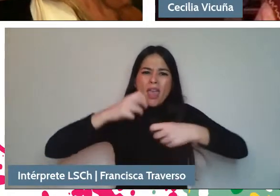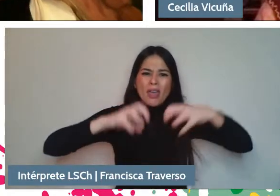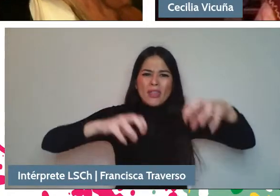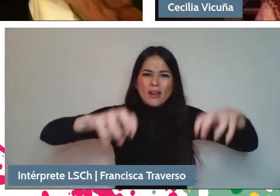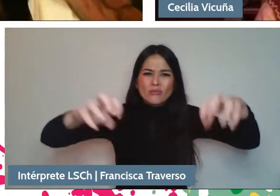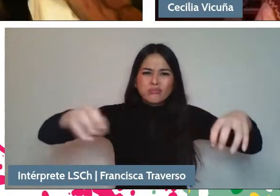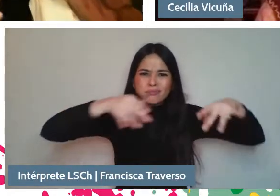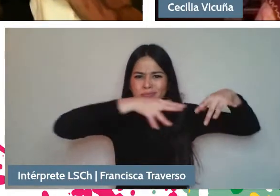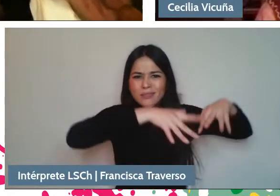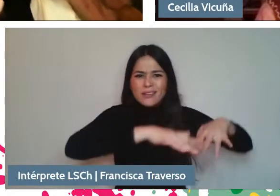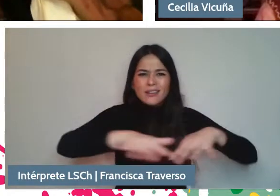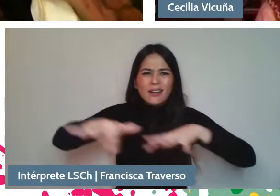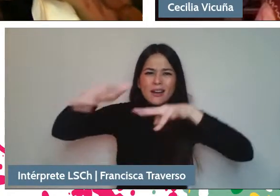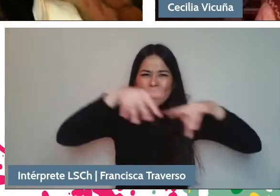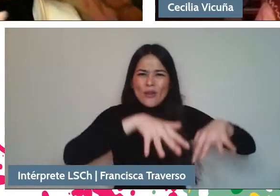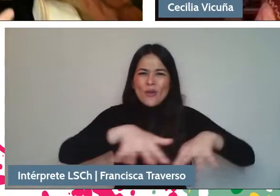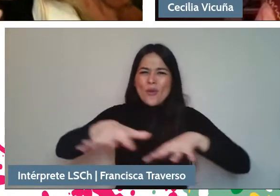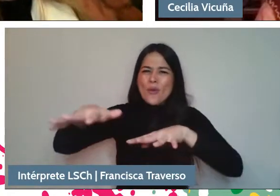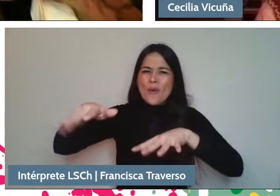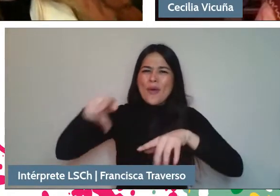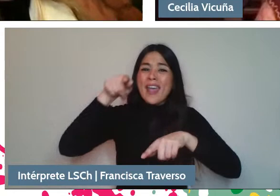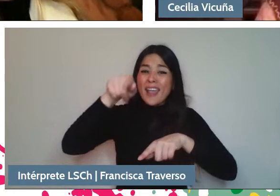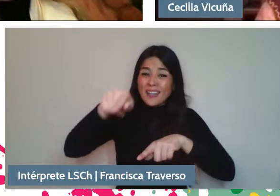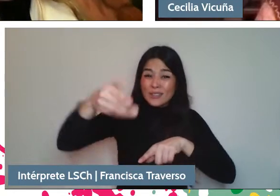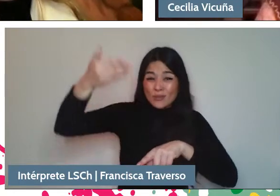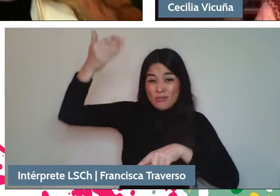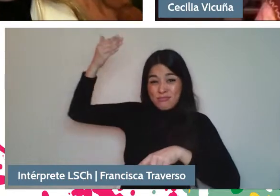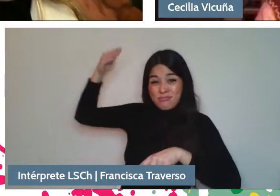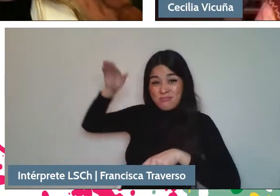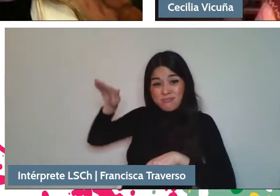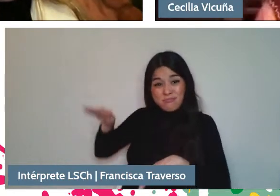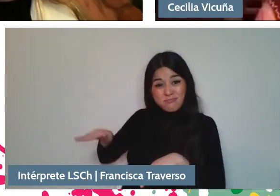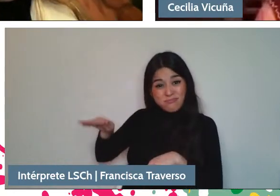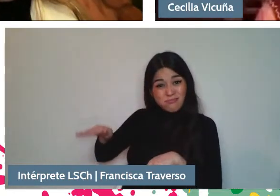y que de alguna manera esa niña absorbe algo de esa cultura